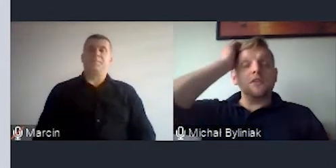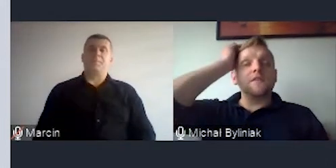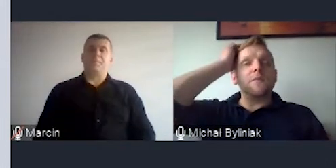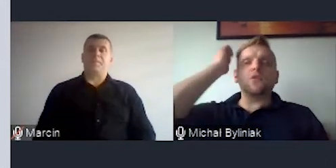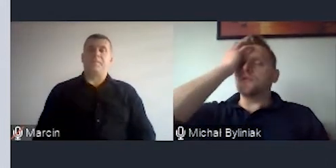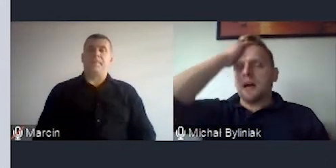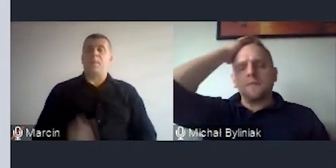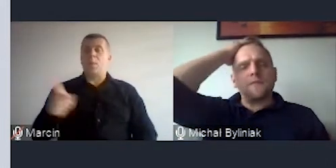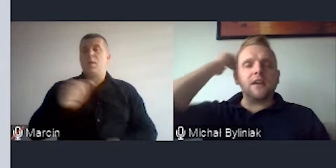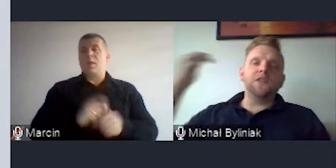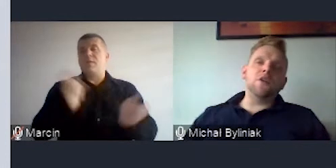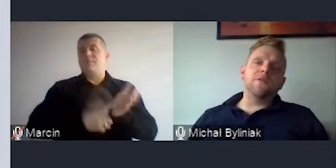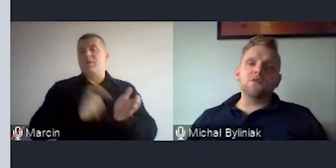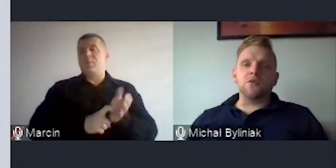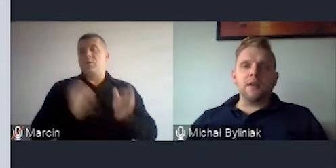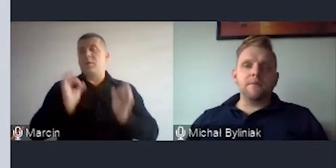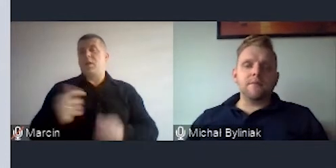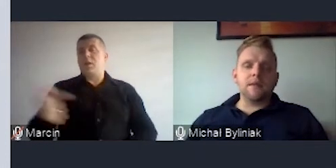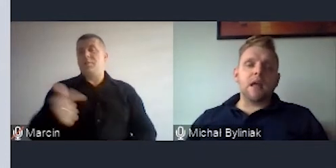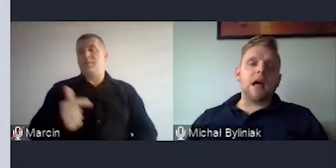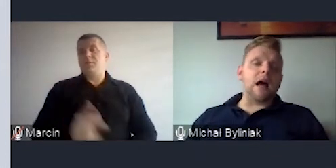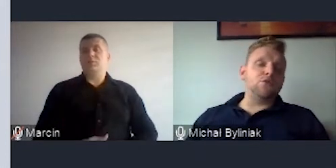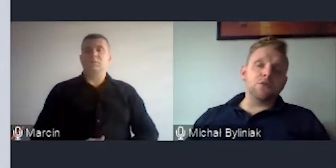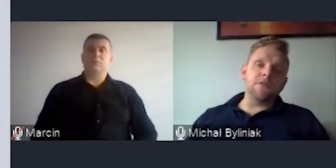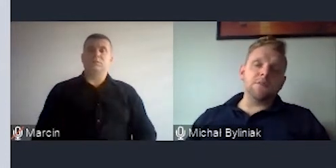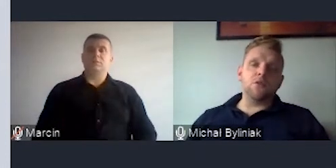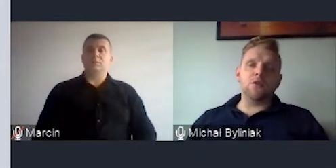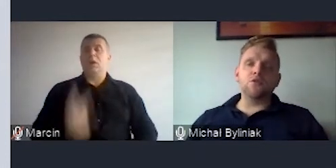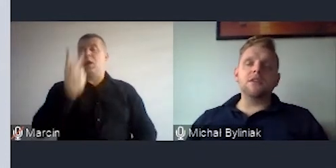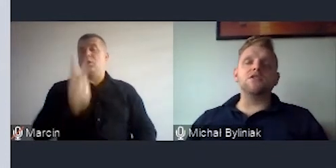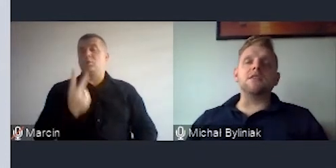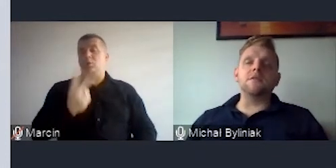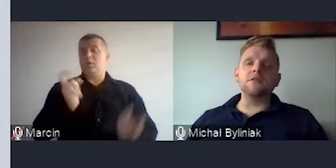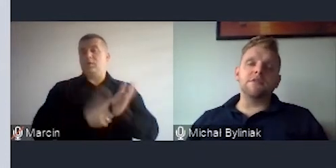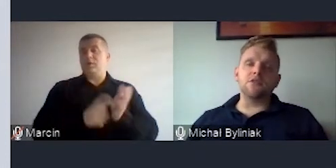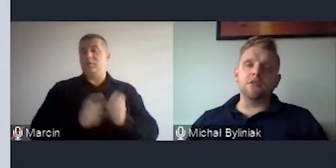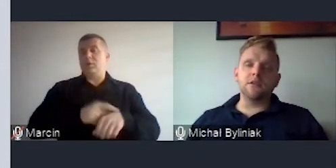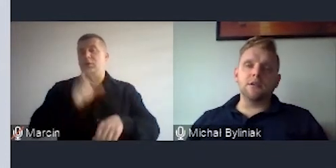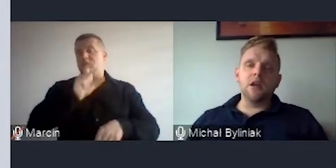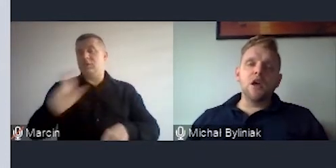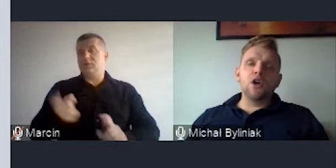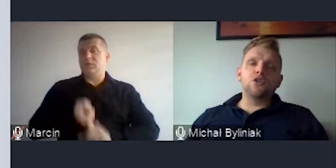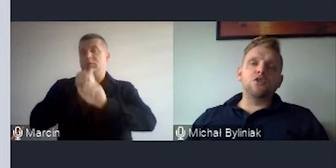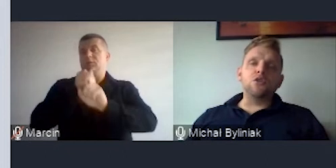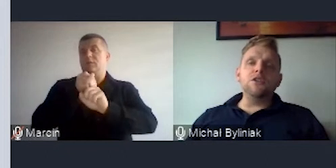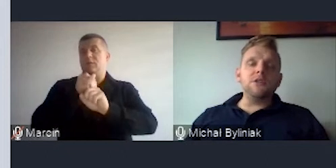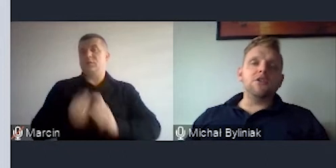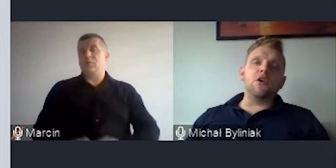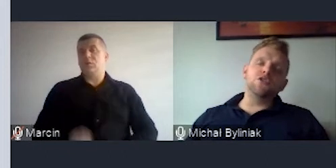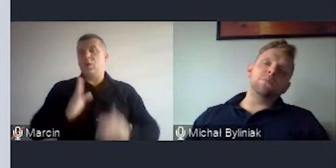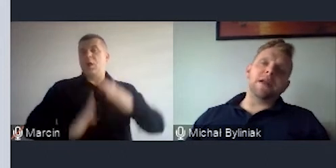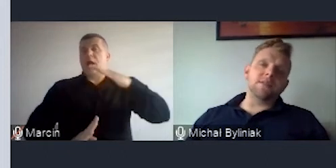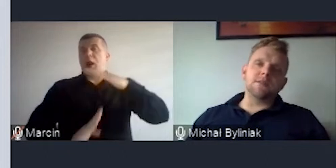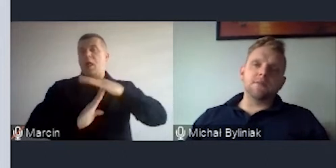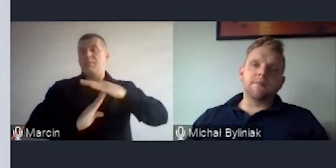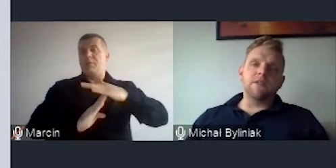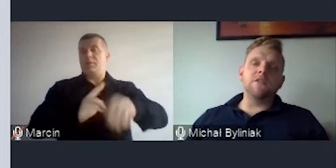I to jest wymóg, który nam w tej chwili obowiązuje, a drugi wymóg, który jest czasowo zawieszony, to limit godzin pracy.